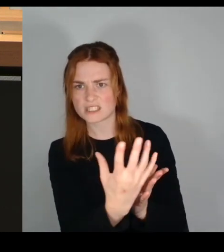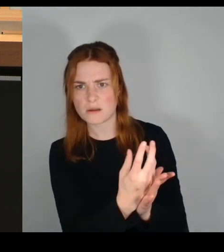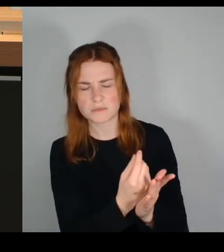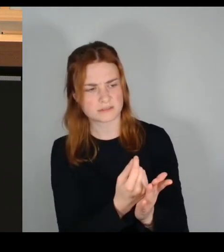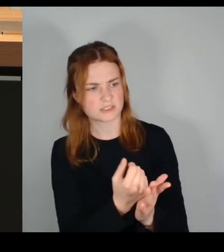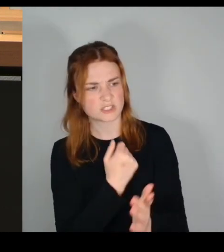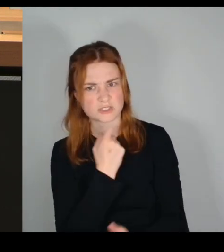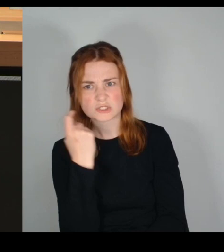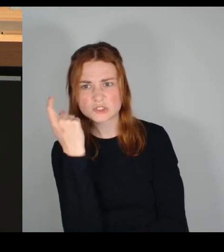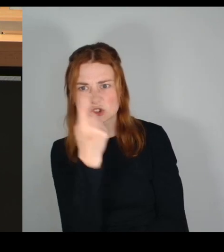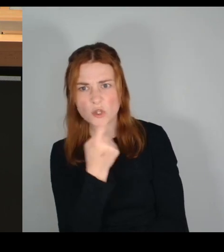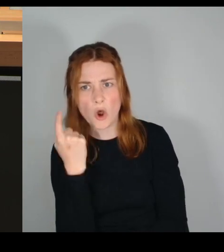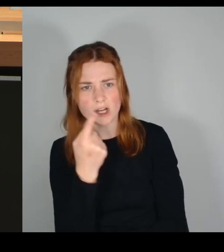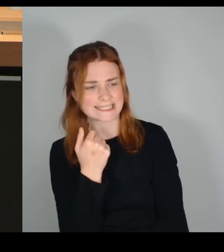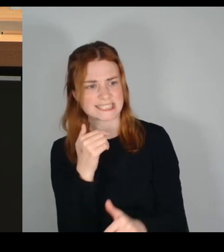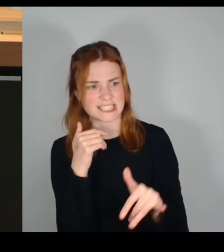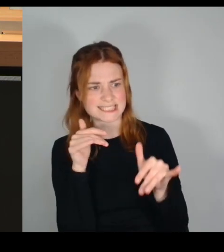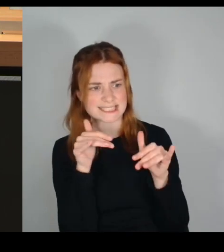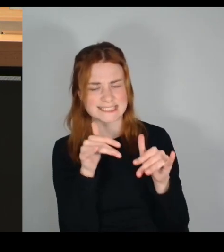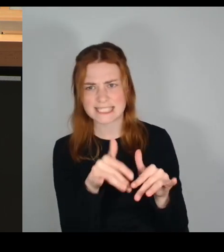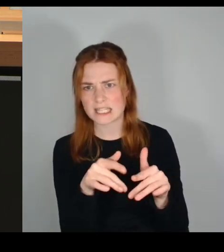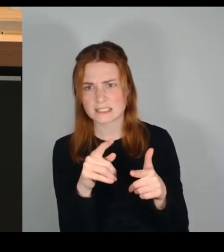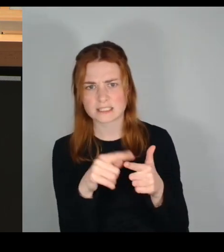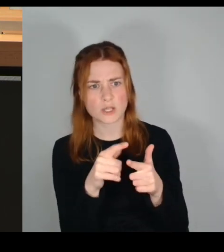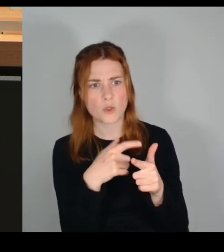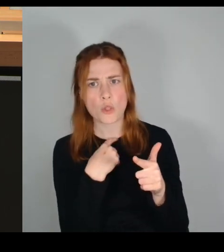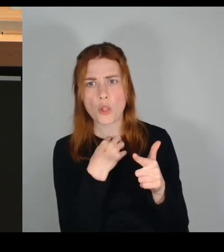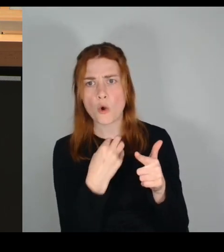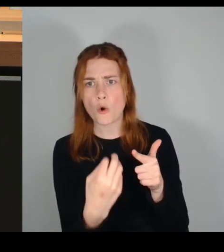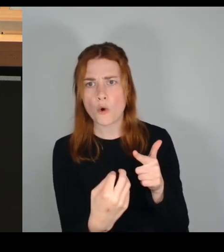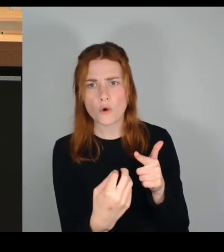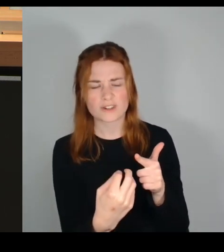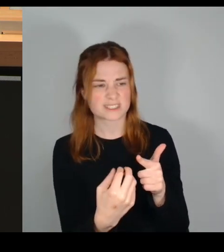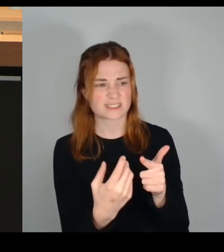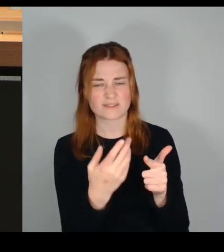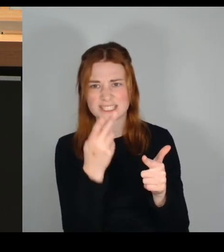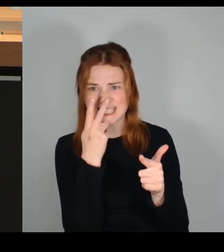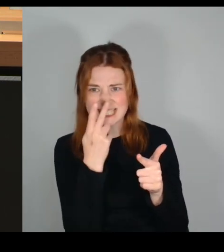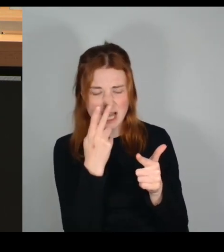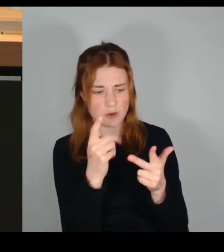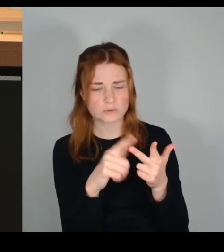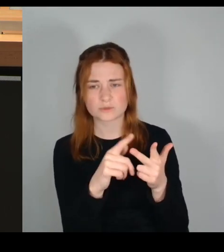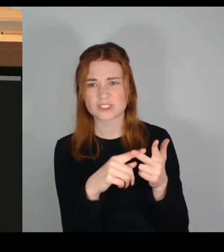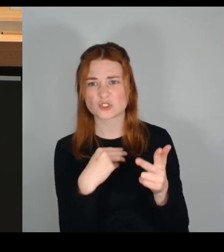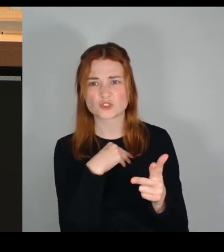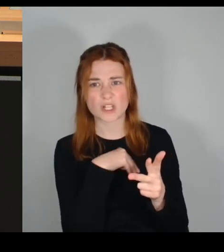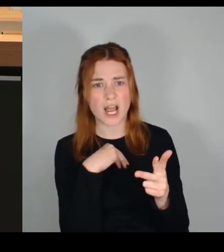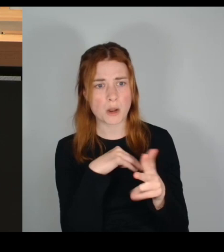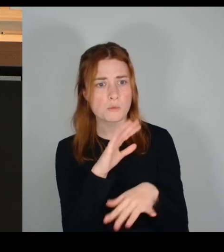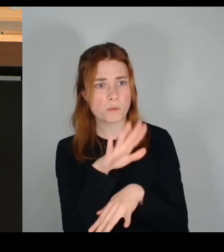Und auch die Bereitschaft, die Scham zu überwinden, dass Menschen ihren Arm in den Mülleimer stecken, weil sie auf diese paar Cent Pfand angewiesen sind?